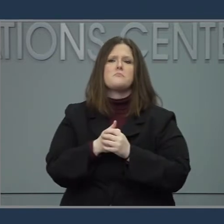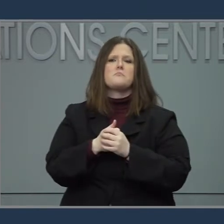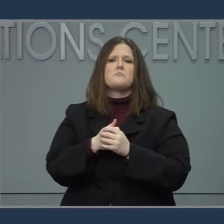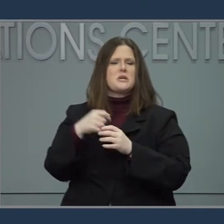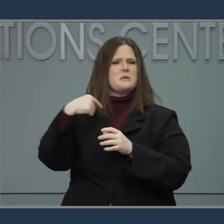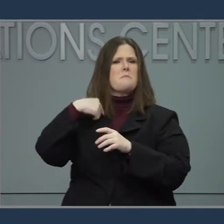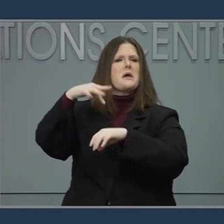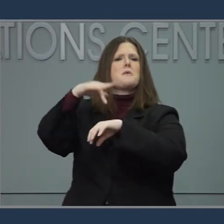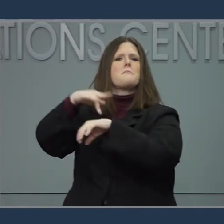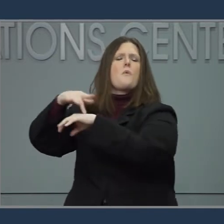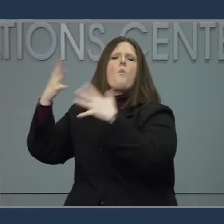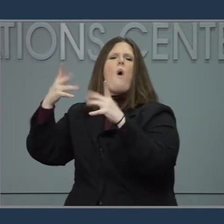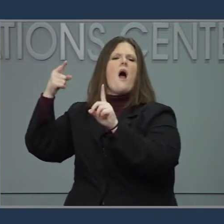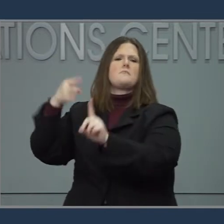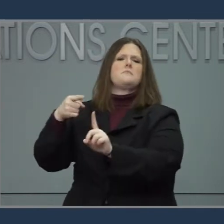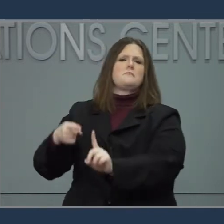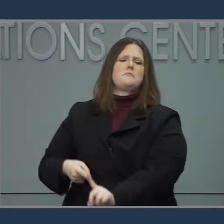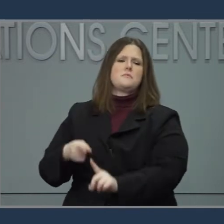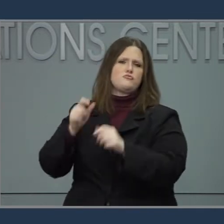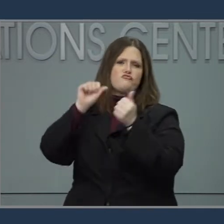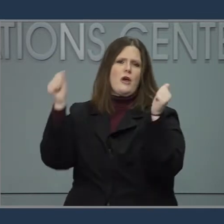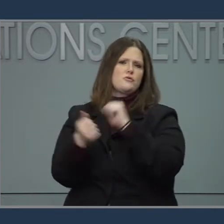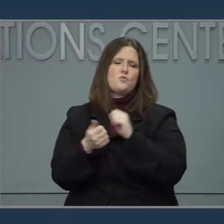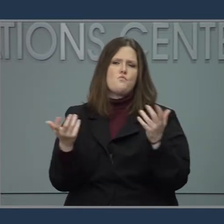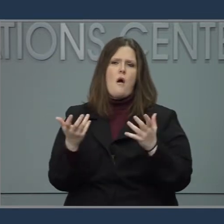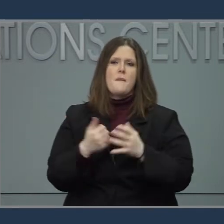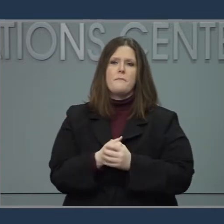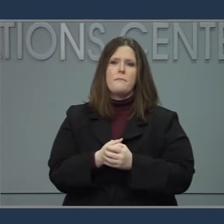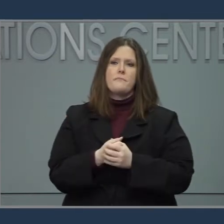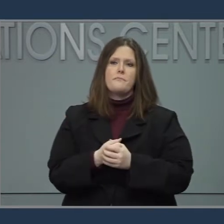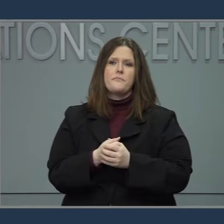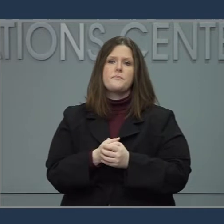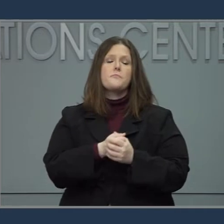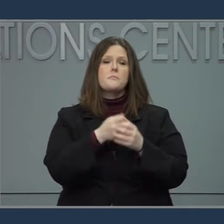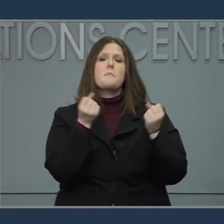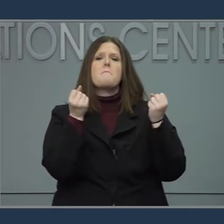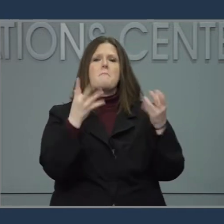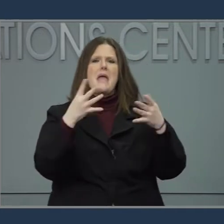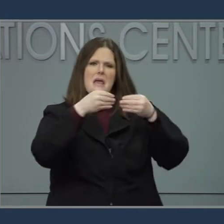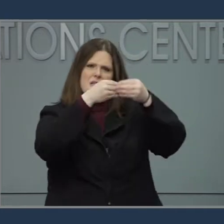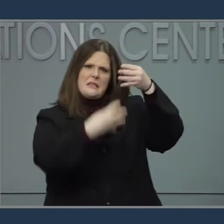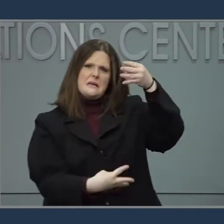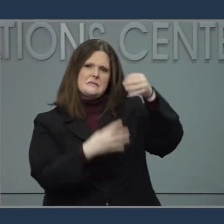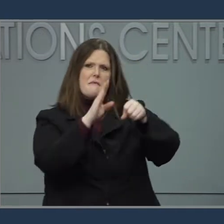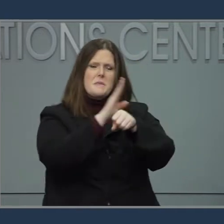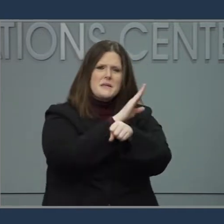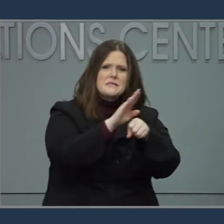principales, muchos negocios y recintos podrán seguir operando o ampliar su nivel de capacidad